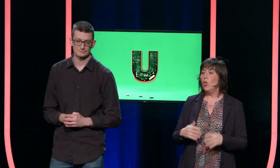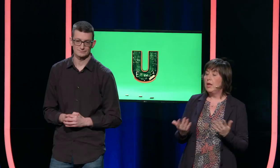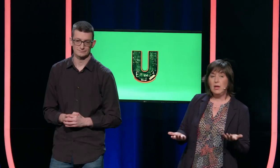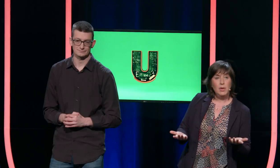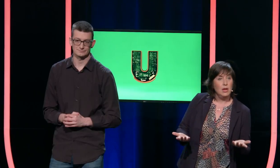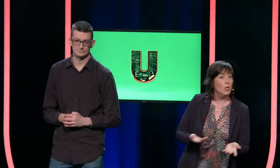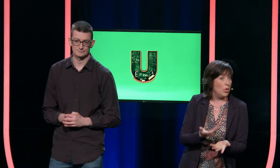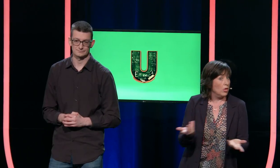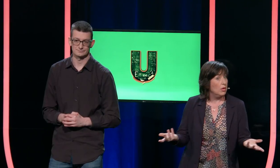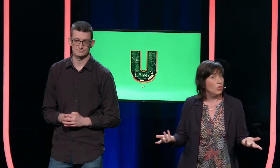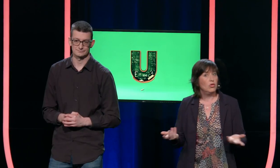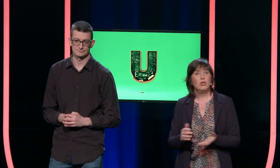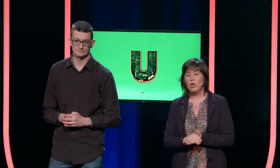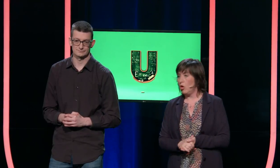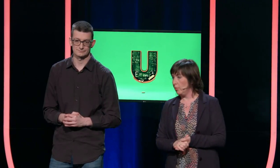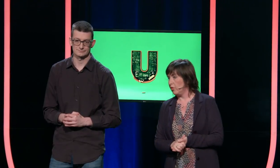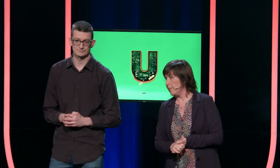Ook hier weer gebruik ik dus de ruimte.